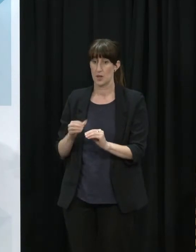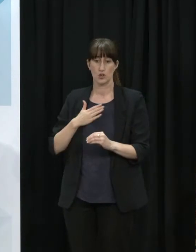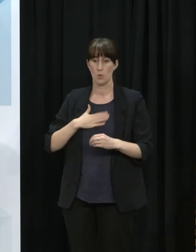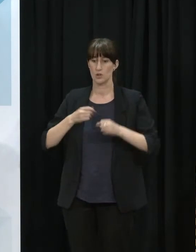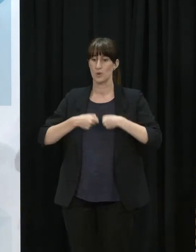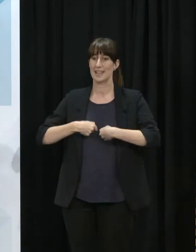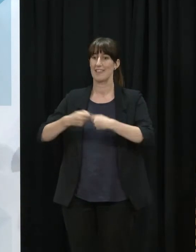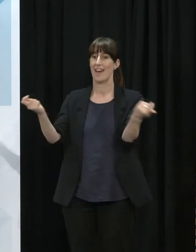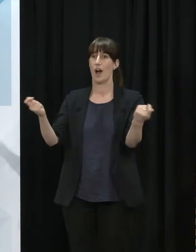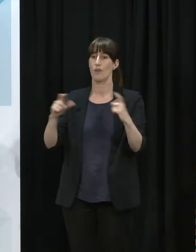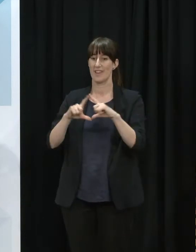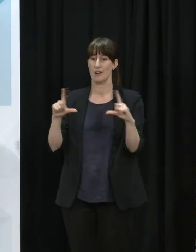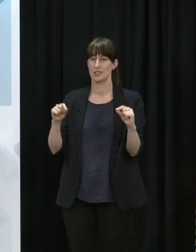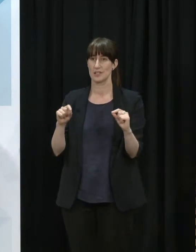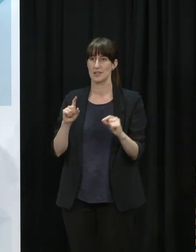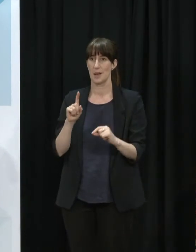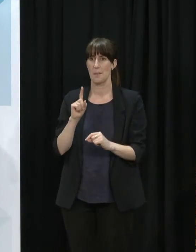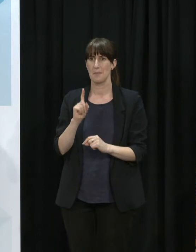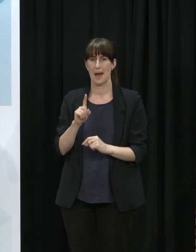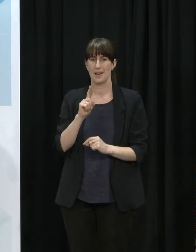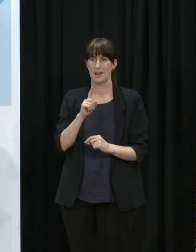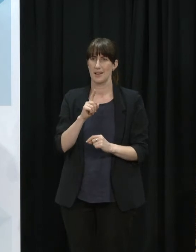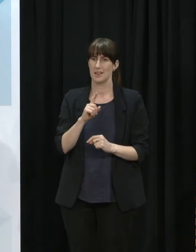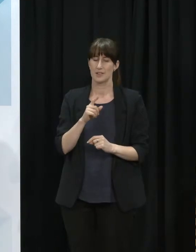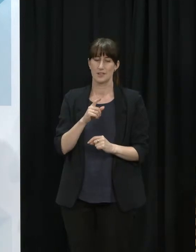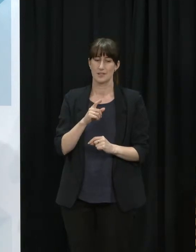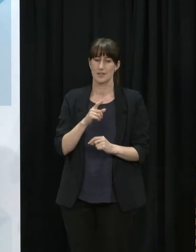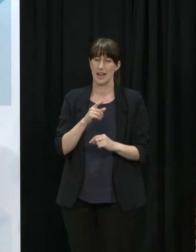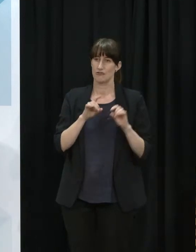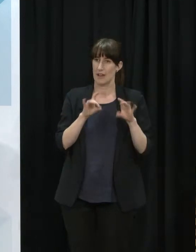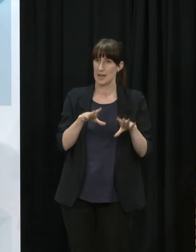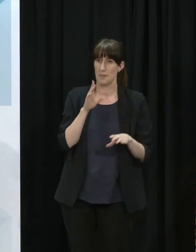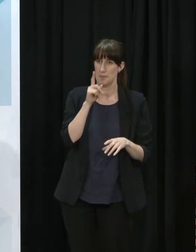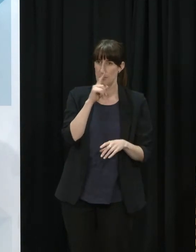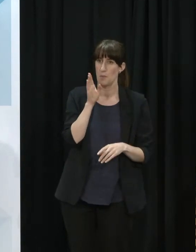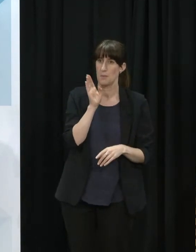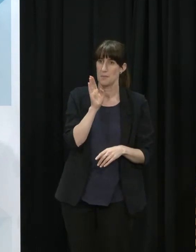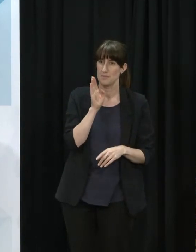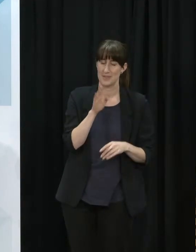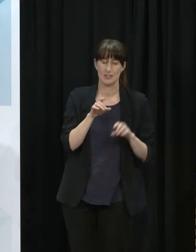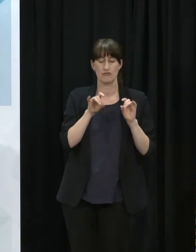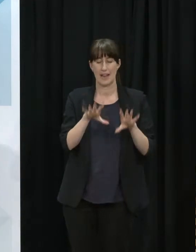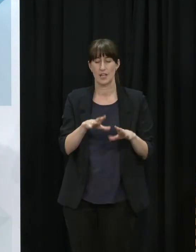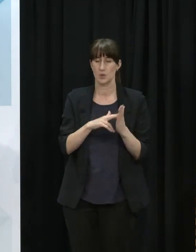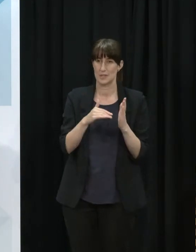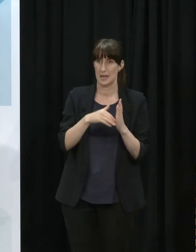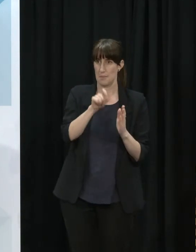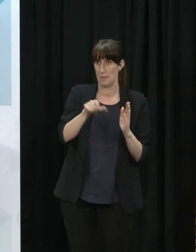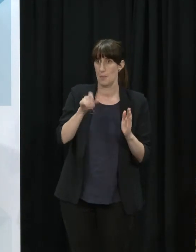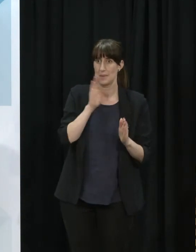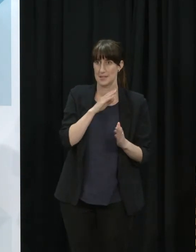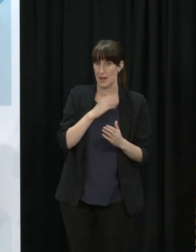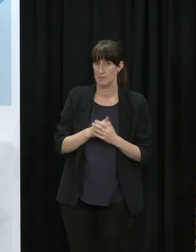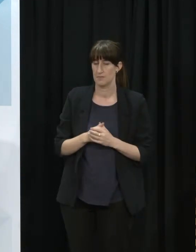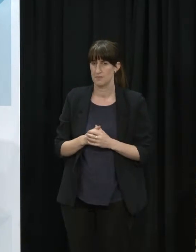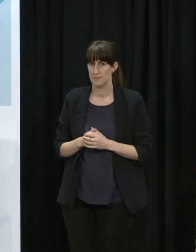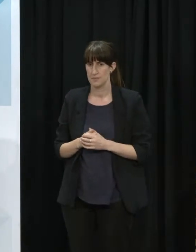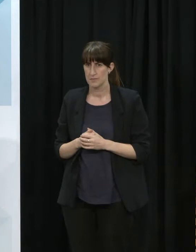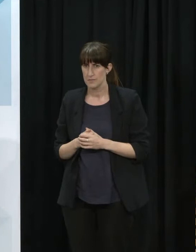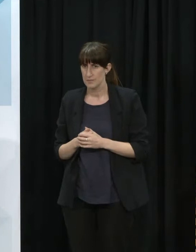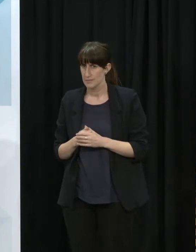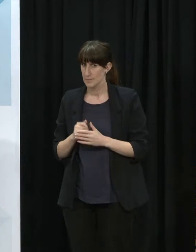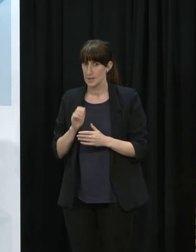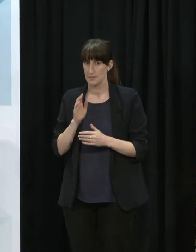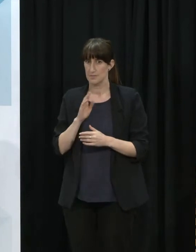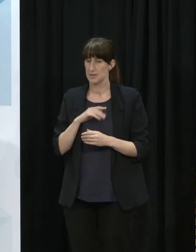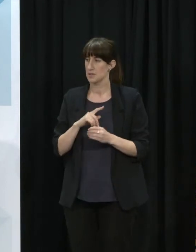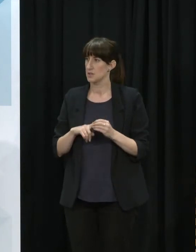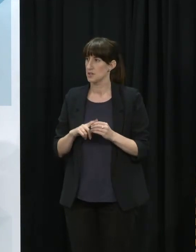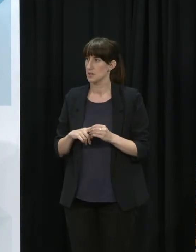waka rererangi whirihora ano.